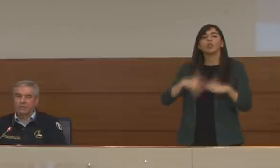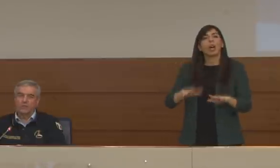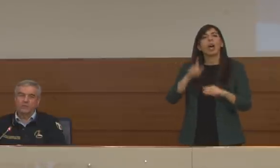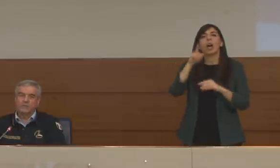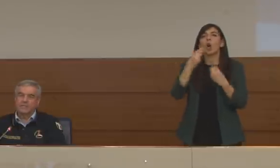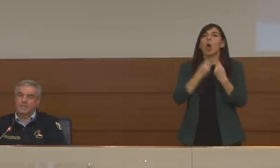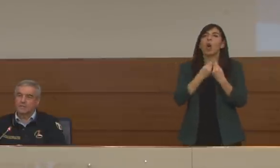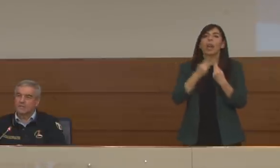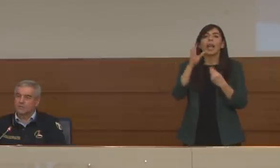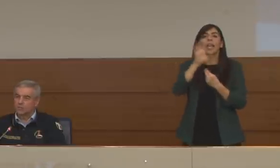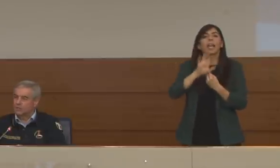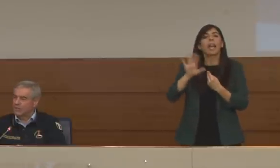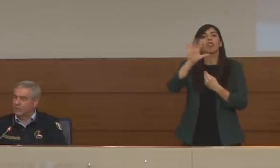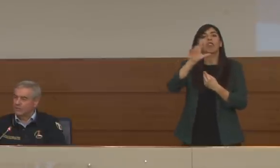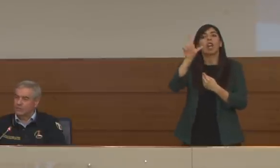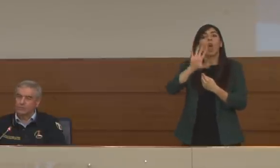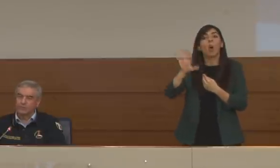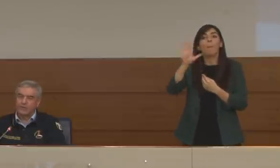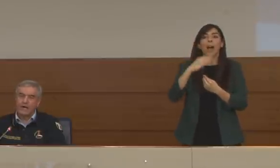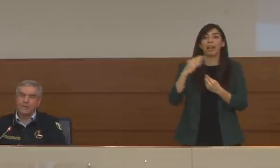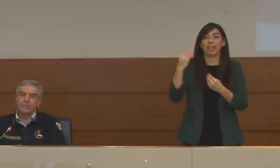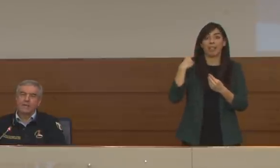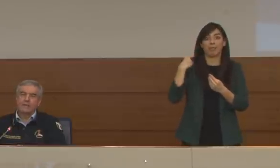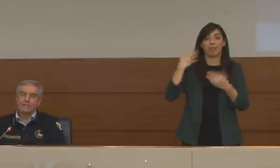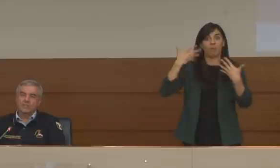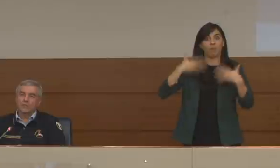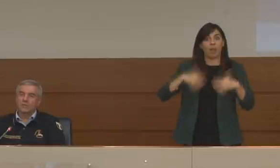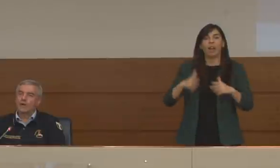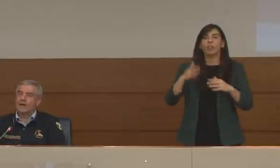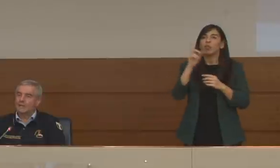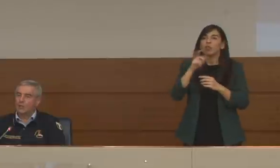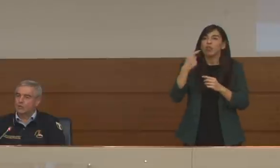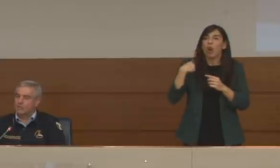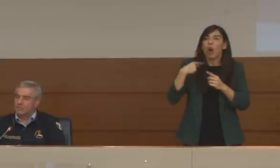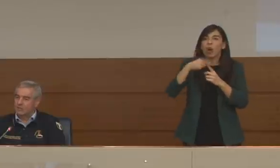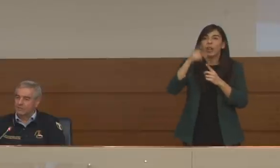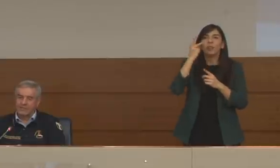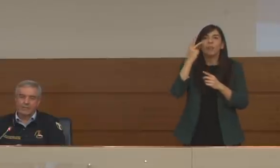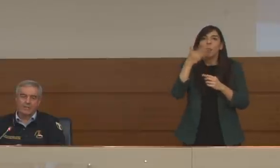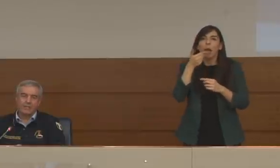avevano evidenziato la criticità qualche giorno fa. Ci siamo anche mossi per fare